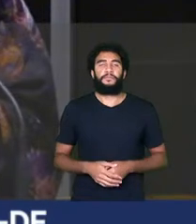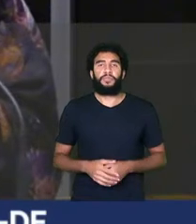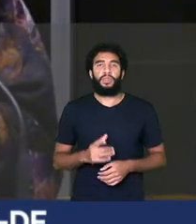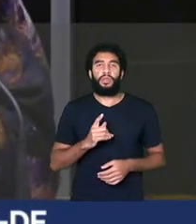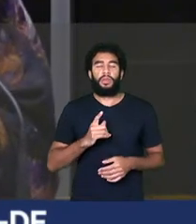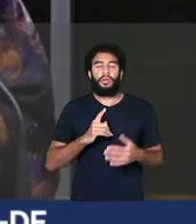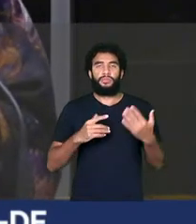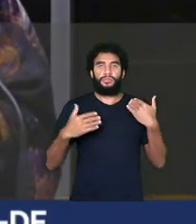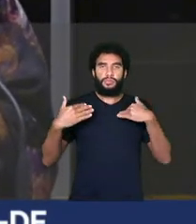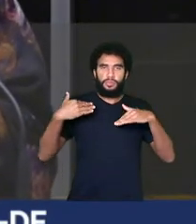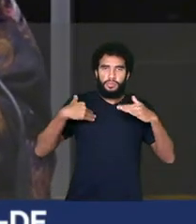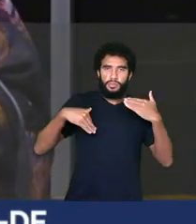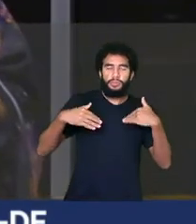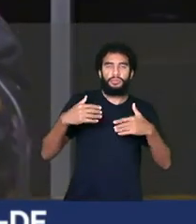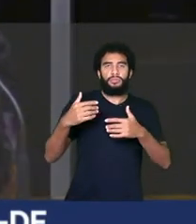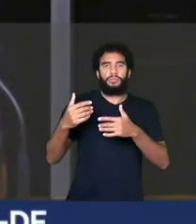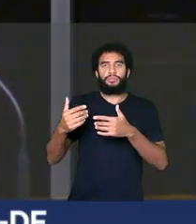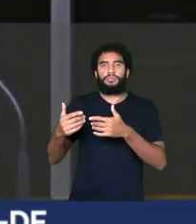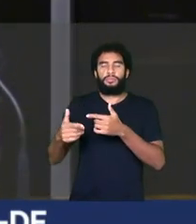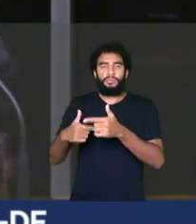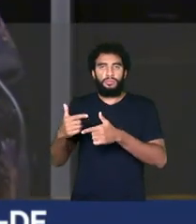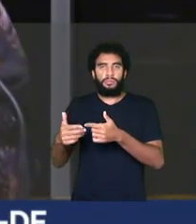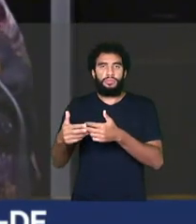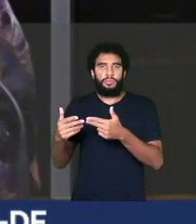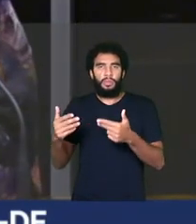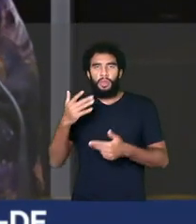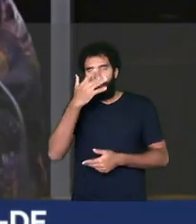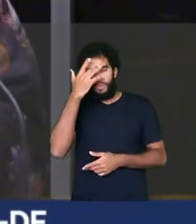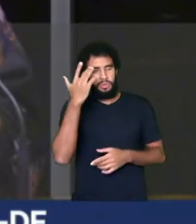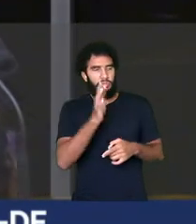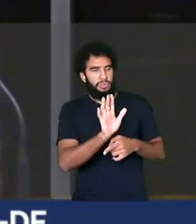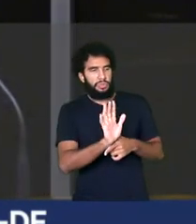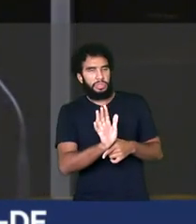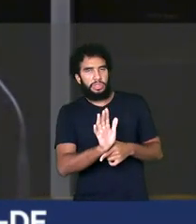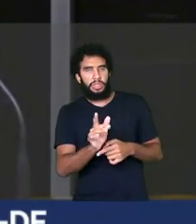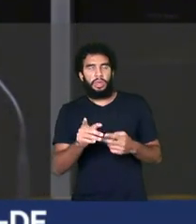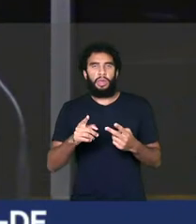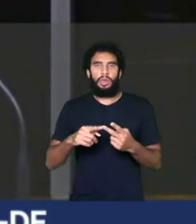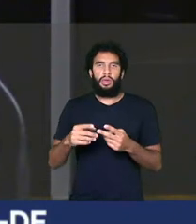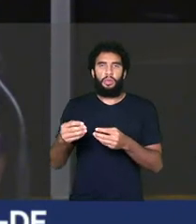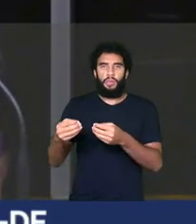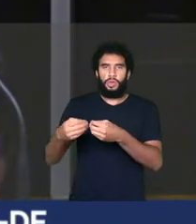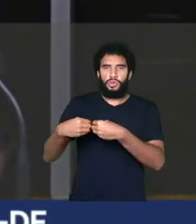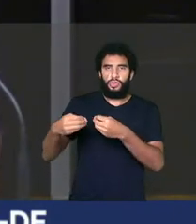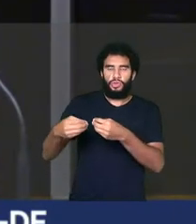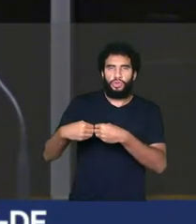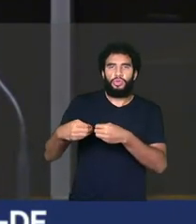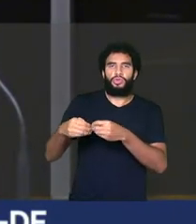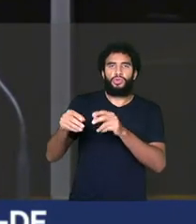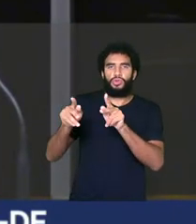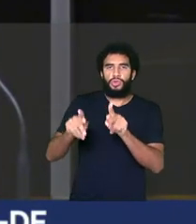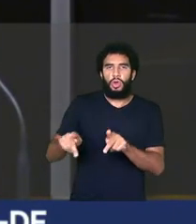MUITO INTEIRA. E HOJE NÓS TEMOS UM LAZER, SERVIÇOS, AS PESSOAS SAEM PARA O CINEMA, VÃO PARA O SHOPPING, VÃO